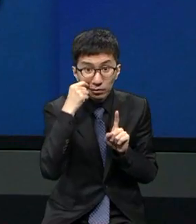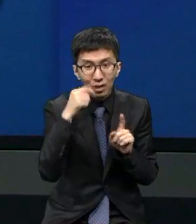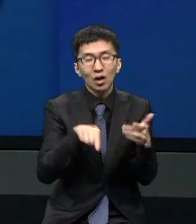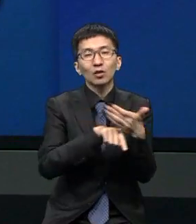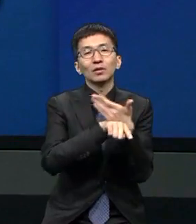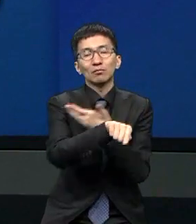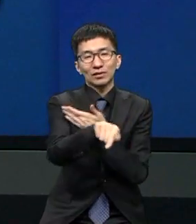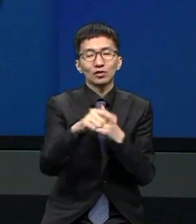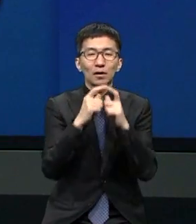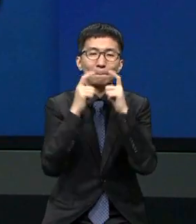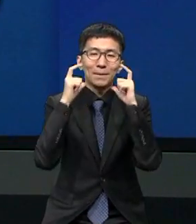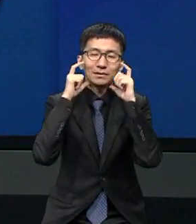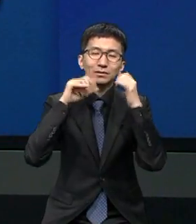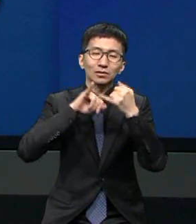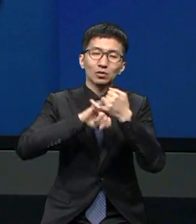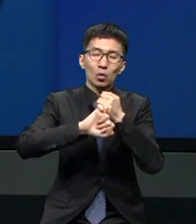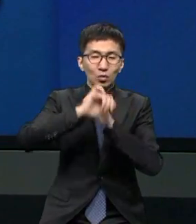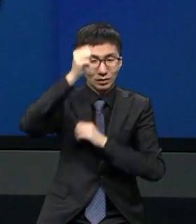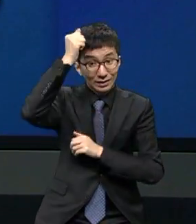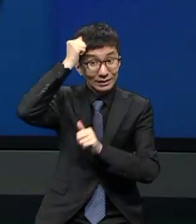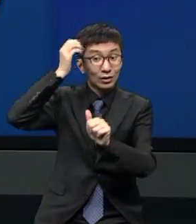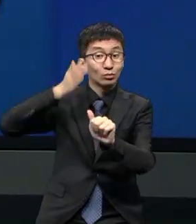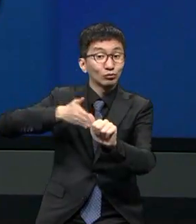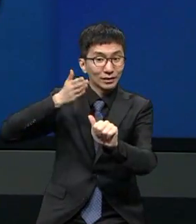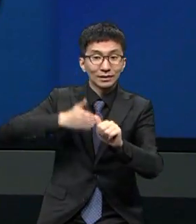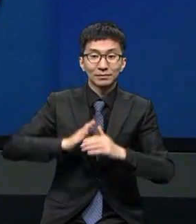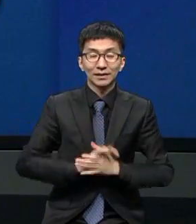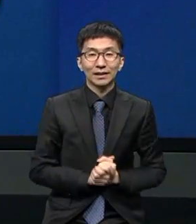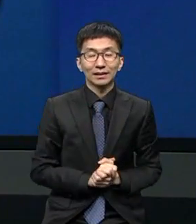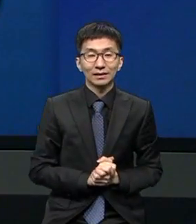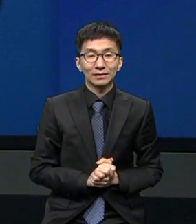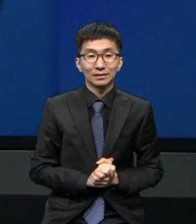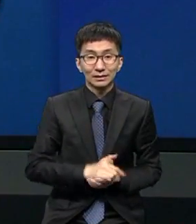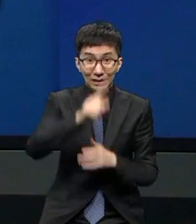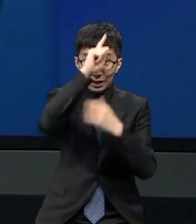이렇게 기억하시면 되겠습니다. 정부가 당초 백신 인센티브 말할 때 이 2m